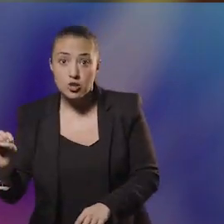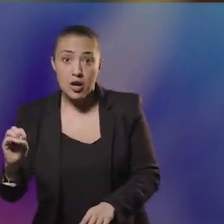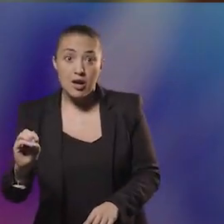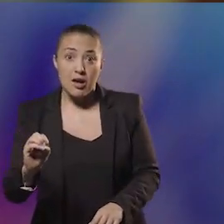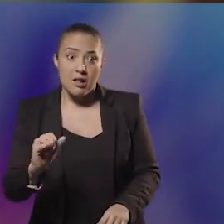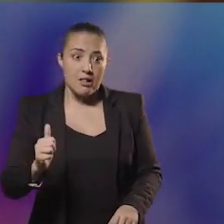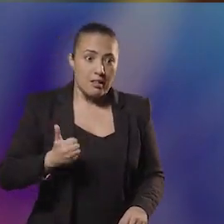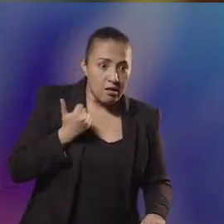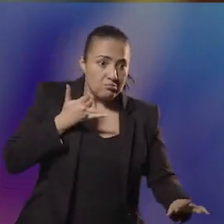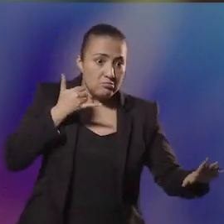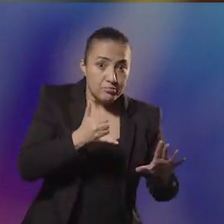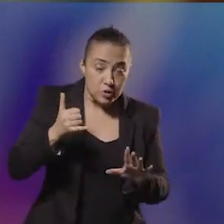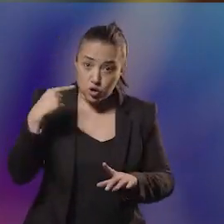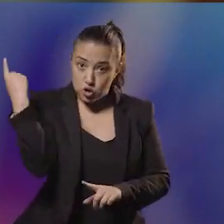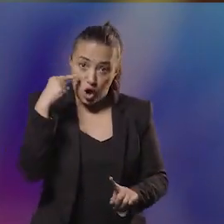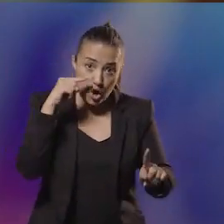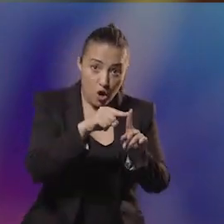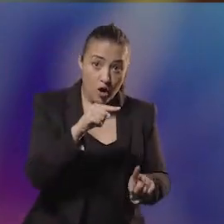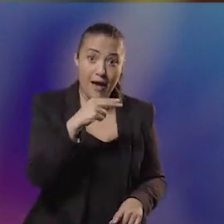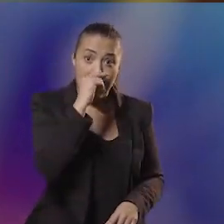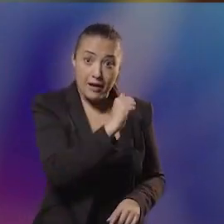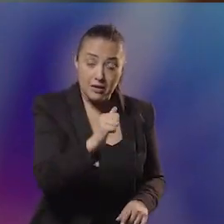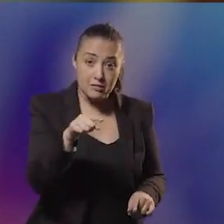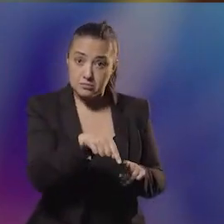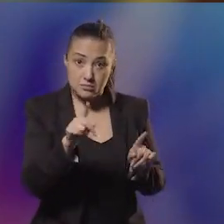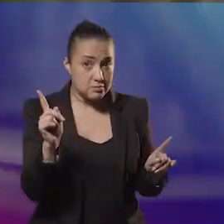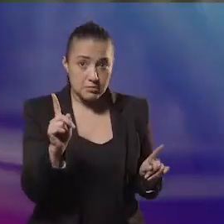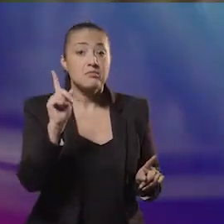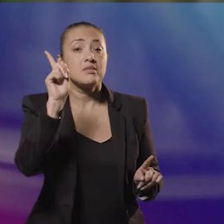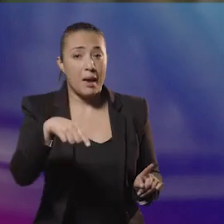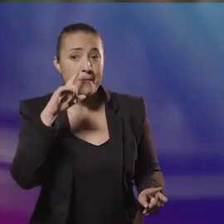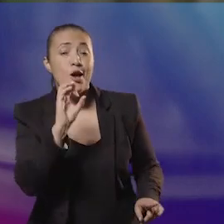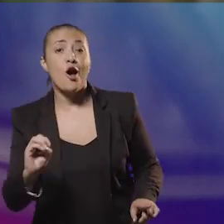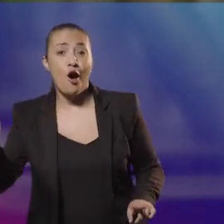La violencia sexual no solo pasa con las mujeres, pasa también con los hombres.